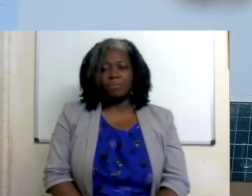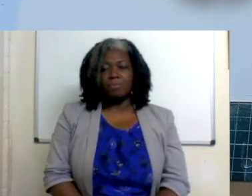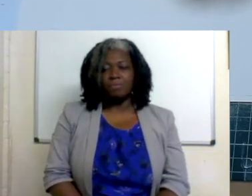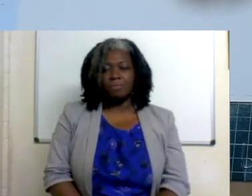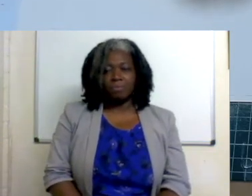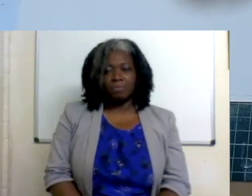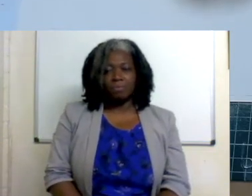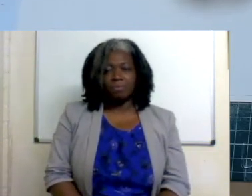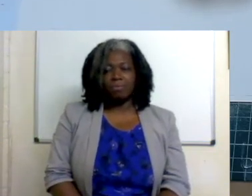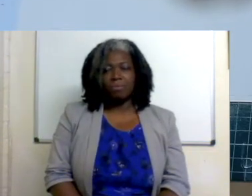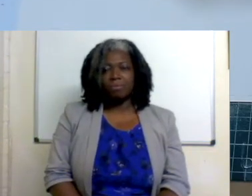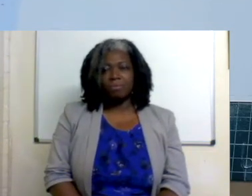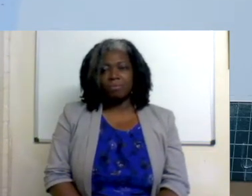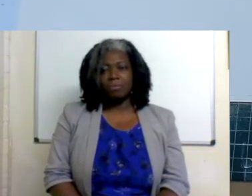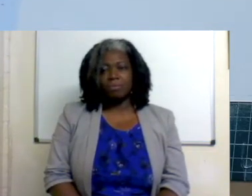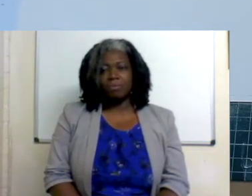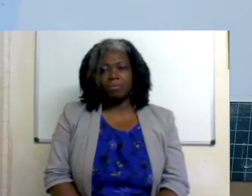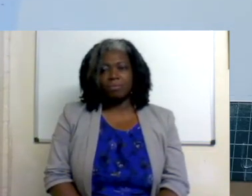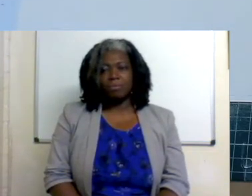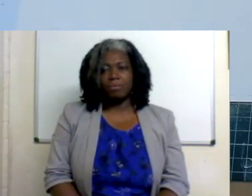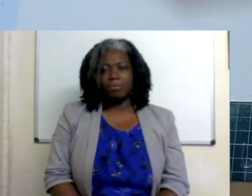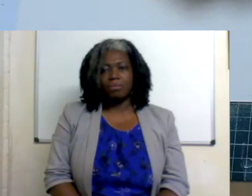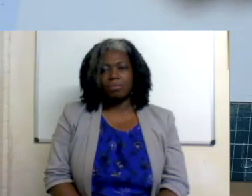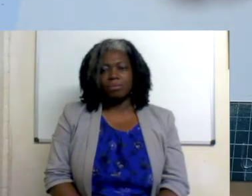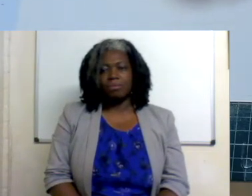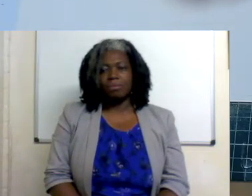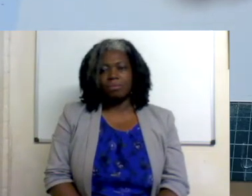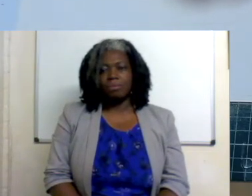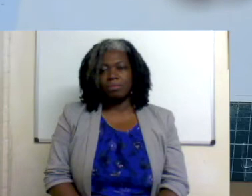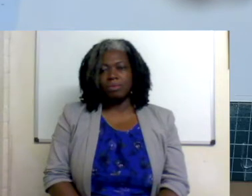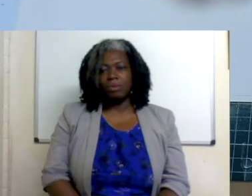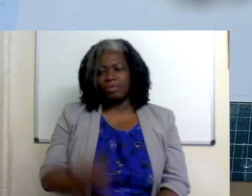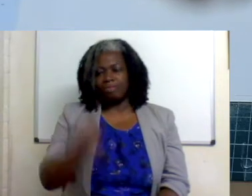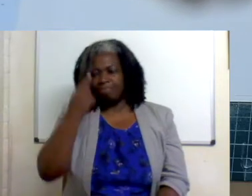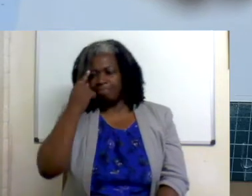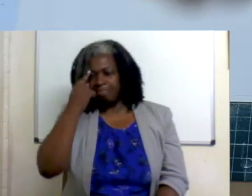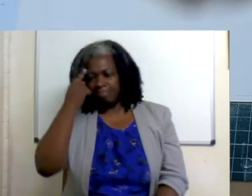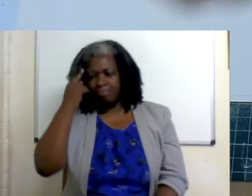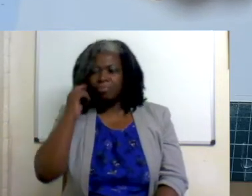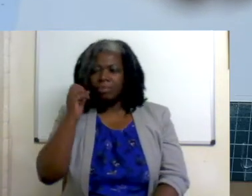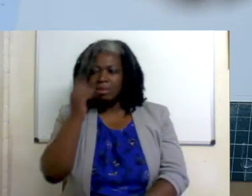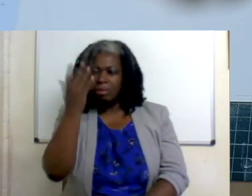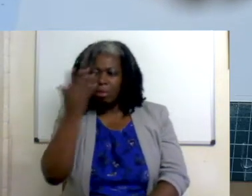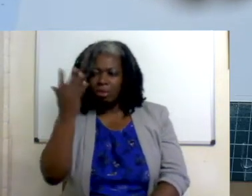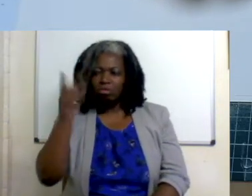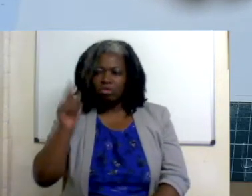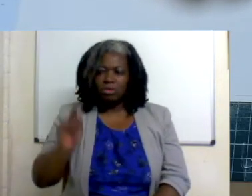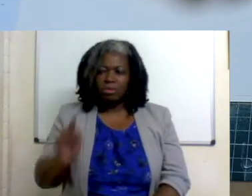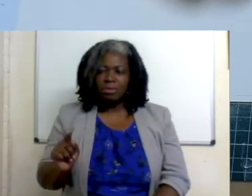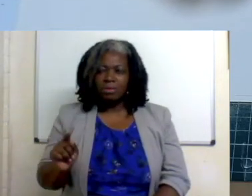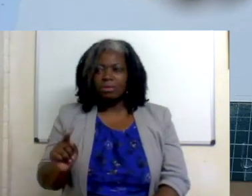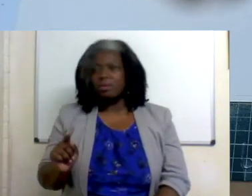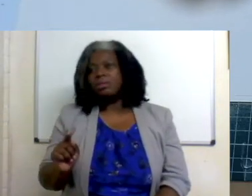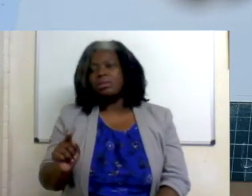Kvaaaak! Ale tady muzeme pouzit nasi predstavivost a intuici. Takze, misto kvak